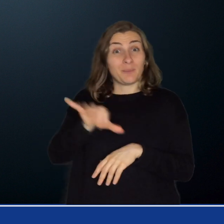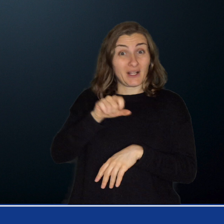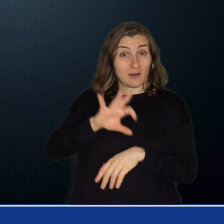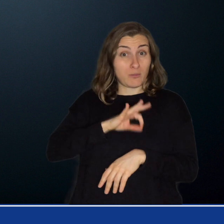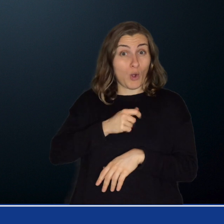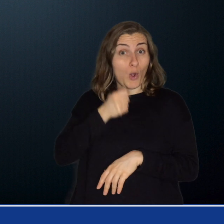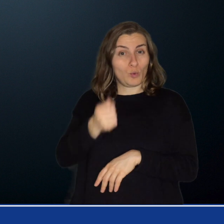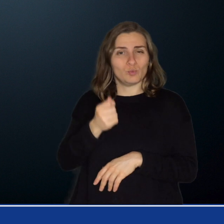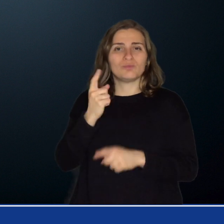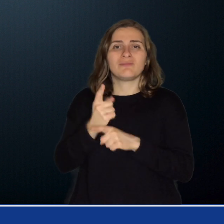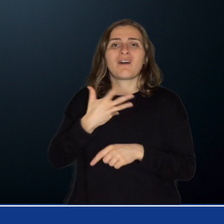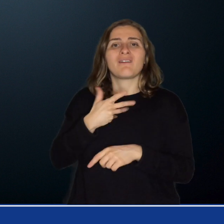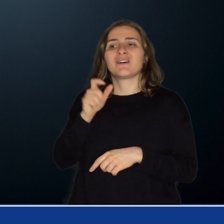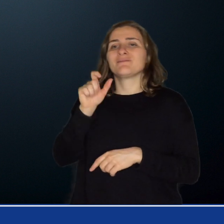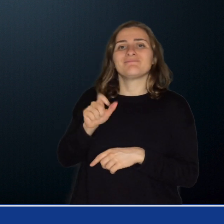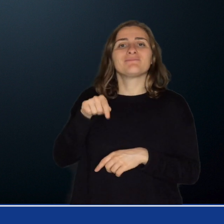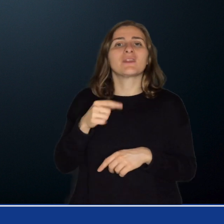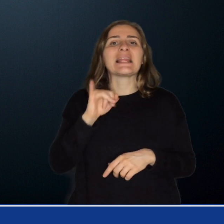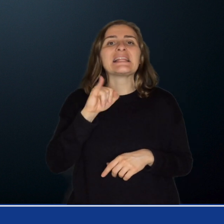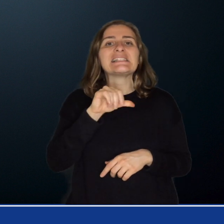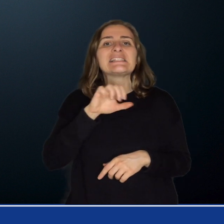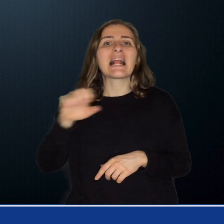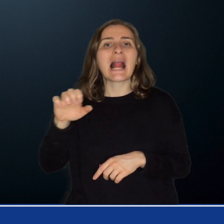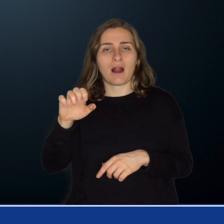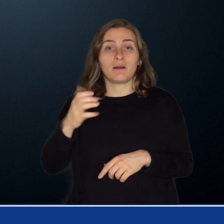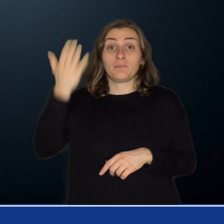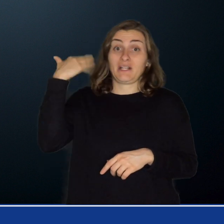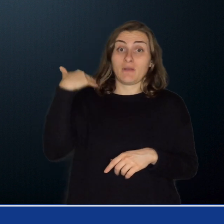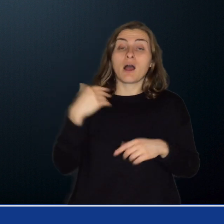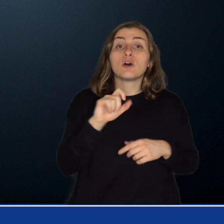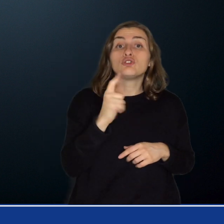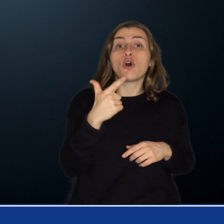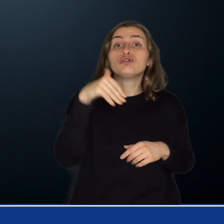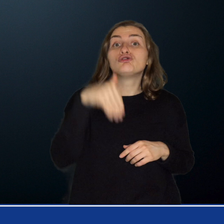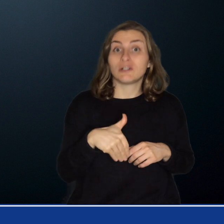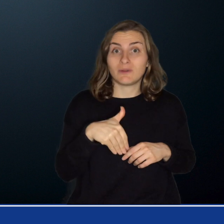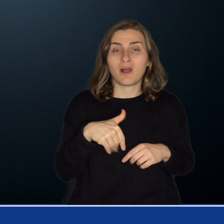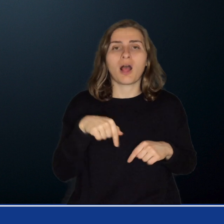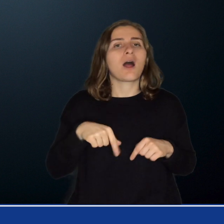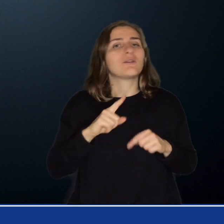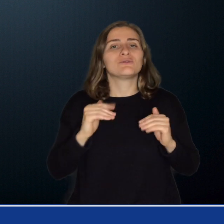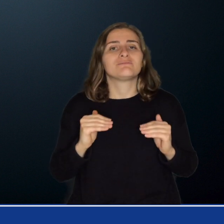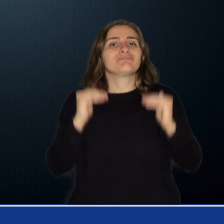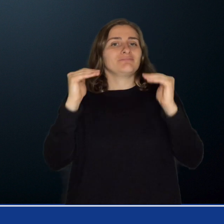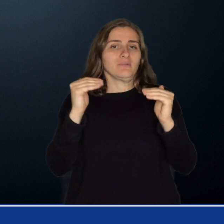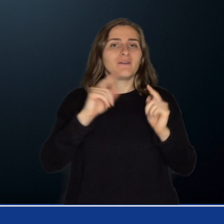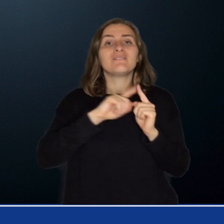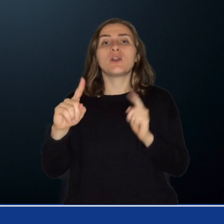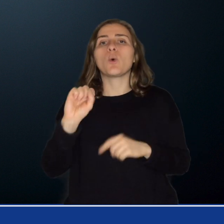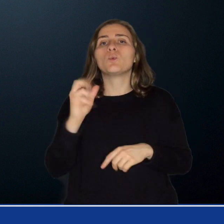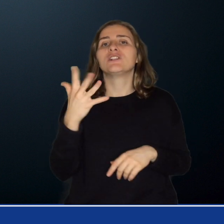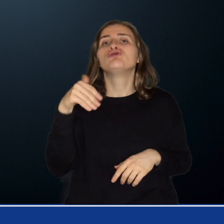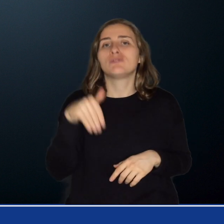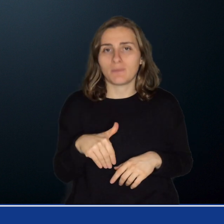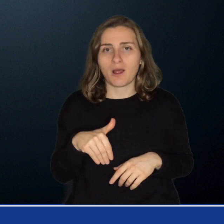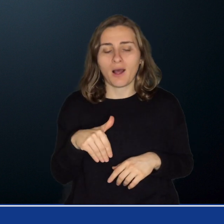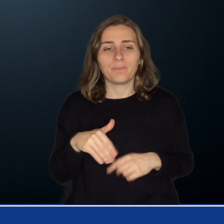l’ISEE viene aumentato da 12.000 a 15.000 euro.